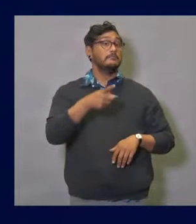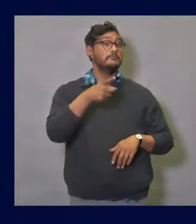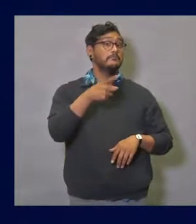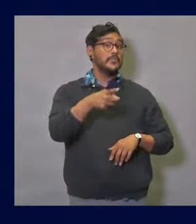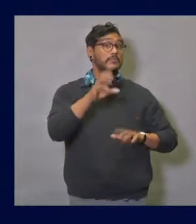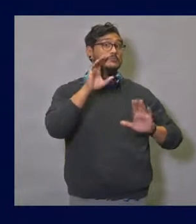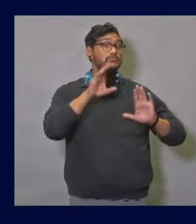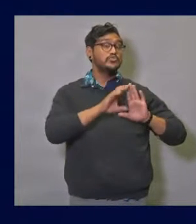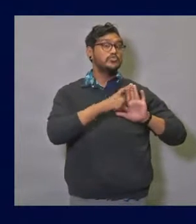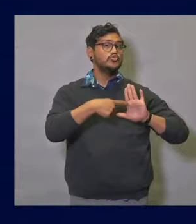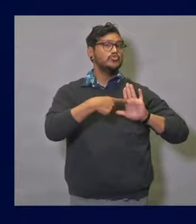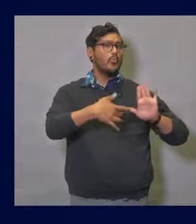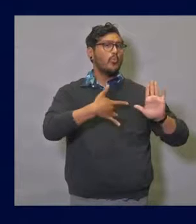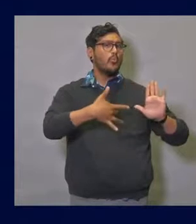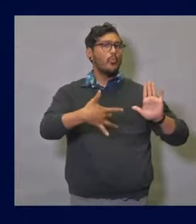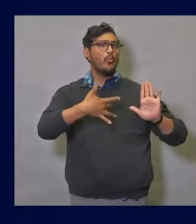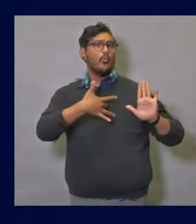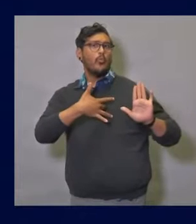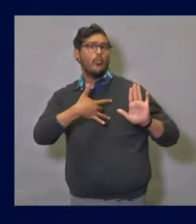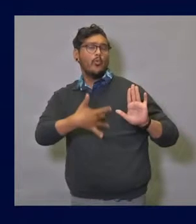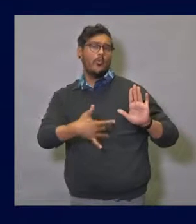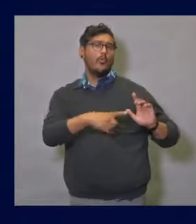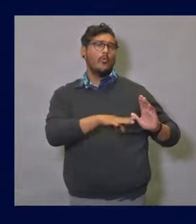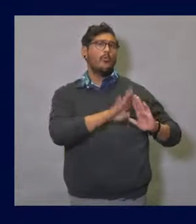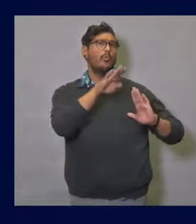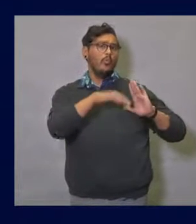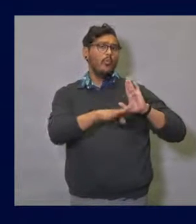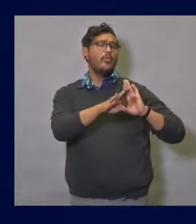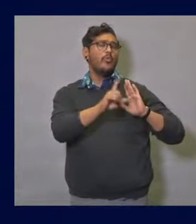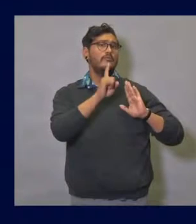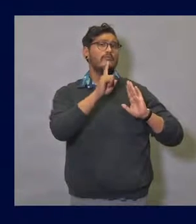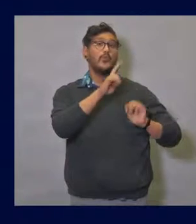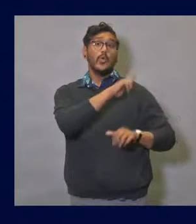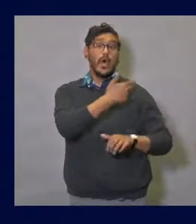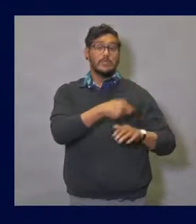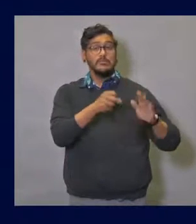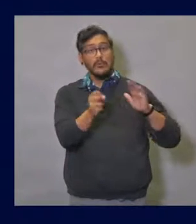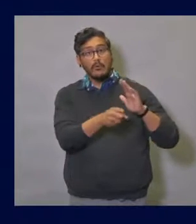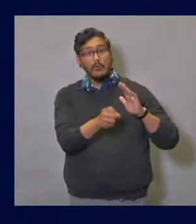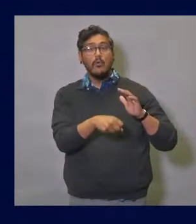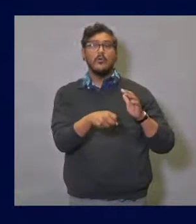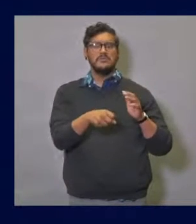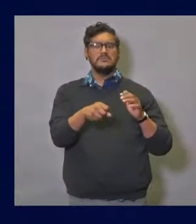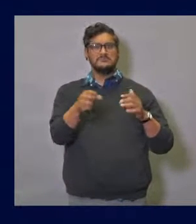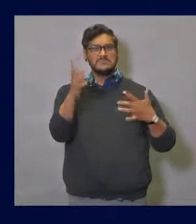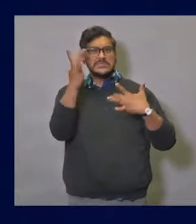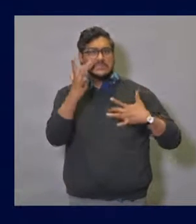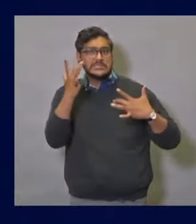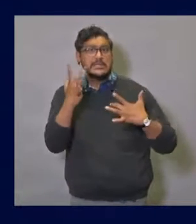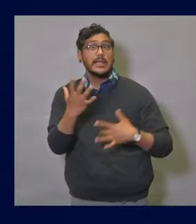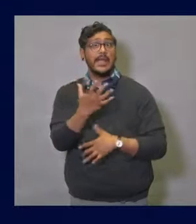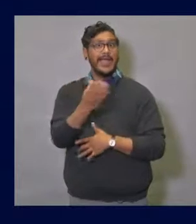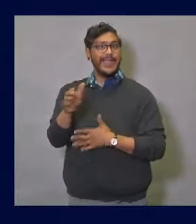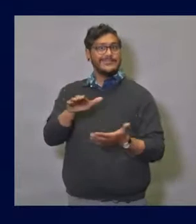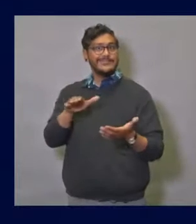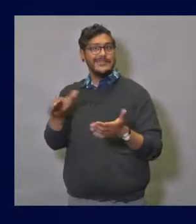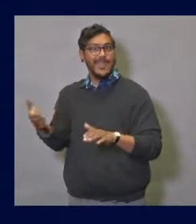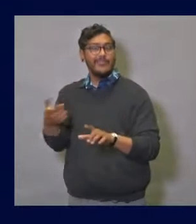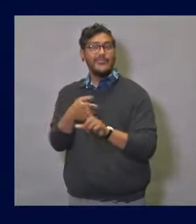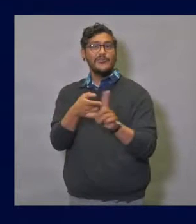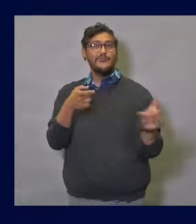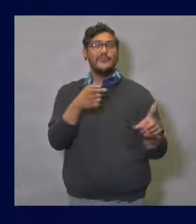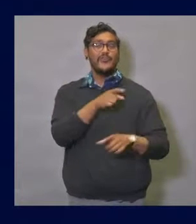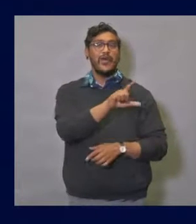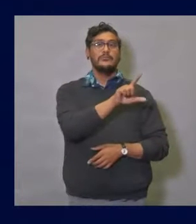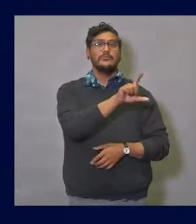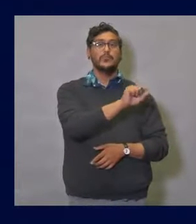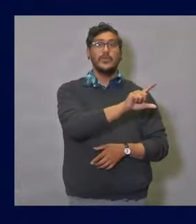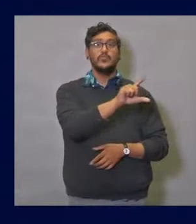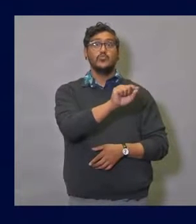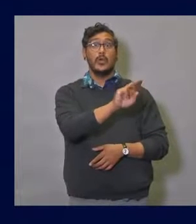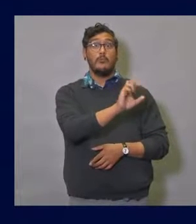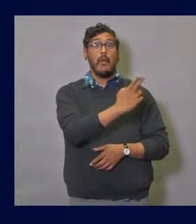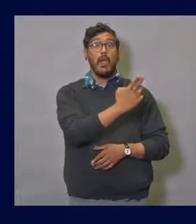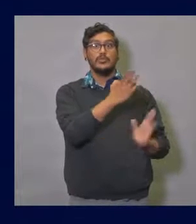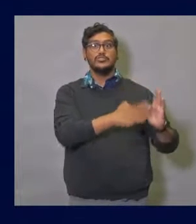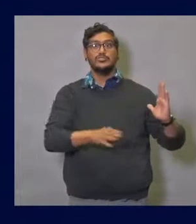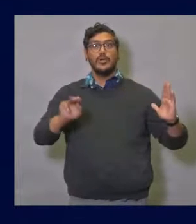PRINCIPIO DE LA PANDEMIA.